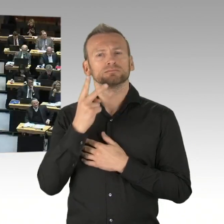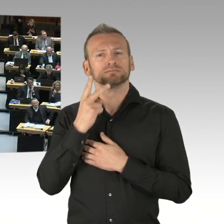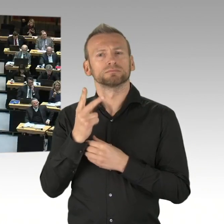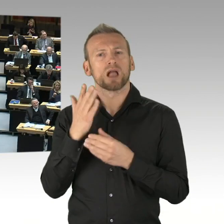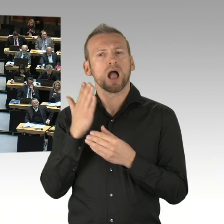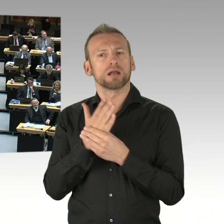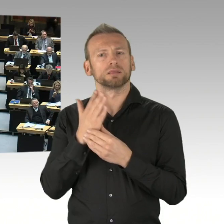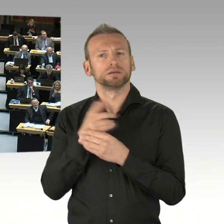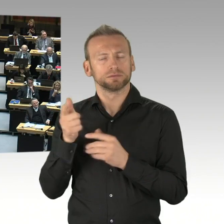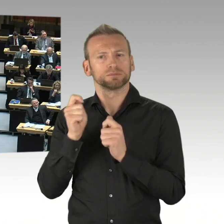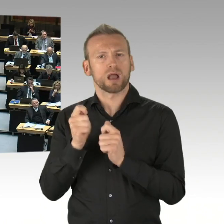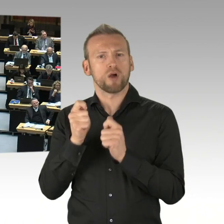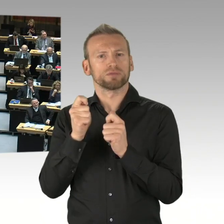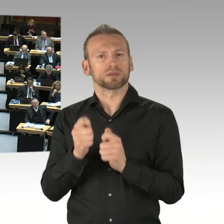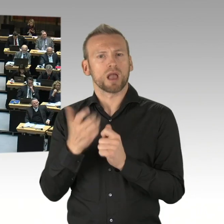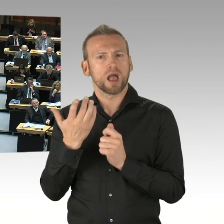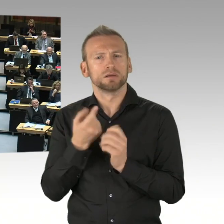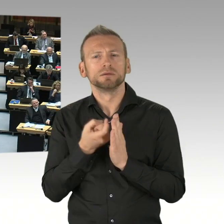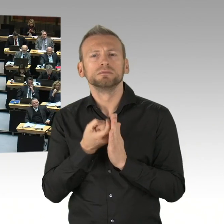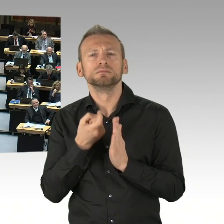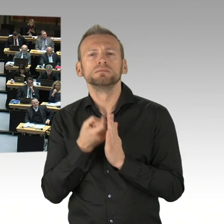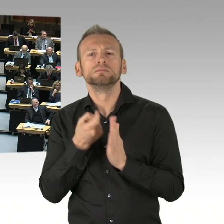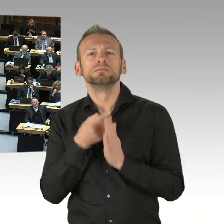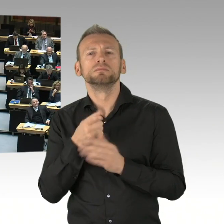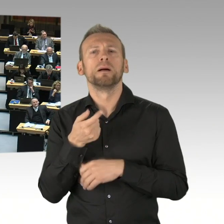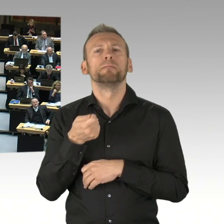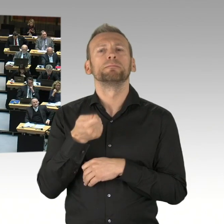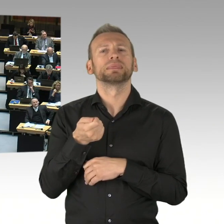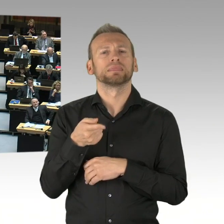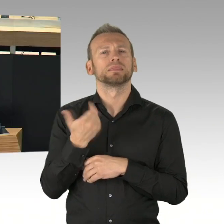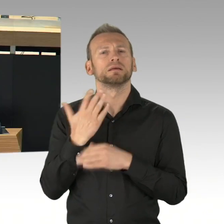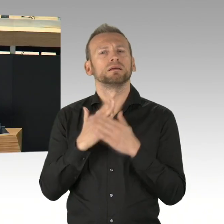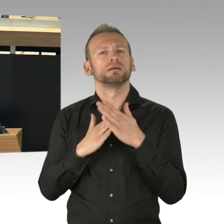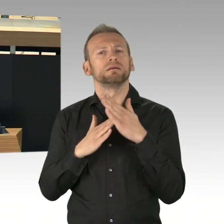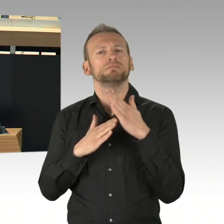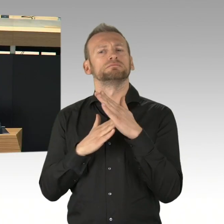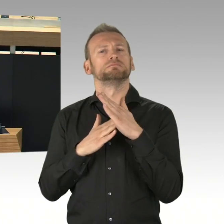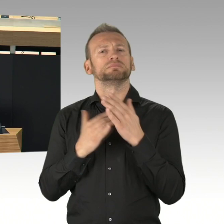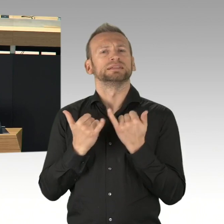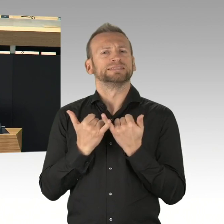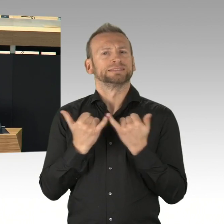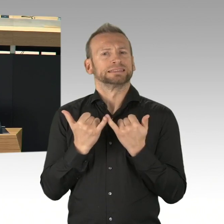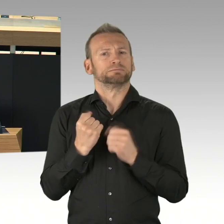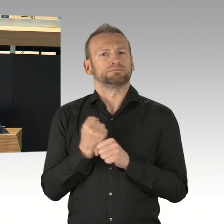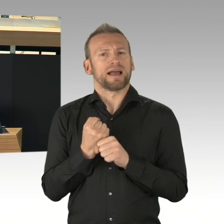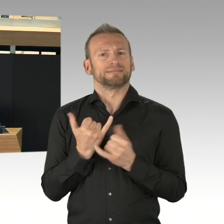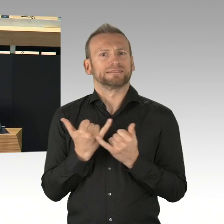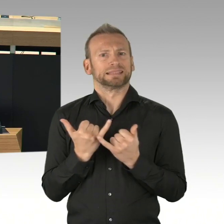mit Fragen von Mietsteigerungen auseinandersetzen. Aber was haben Sie die letzten neun Monate gemacht? Sie haben an einem Instrument gearbeitet,